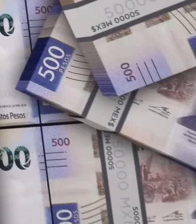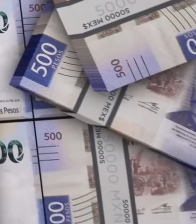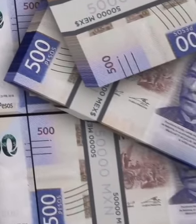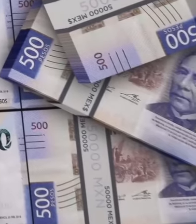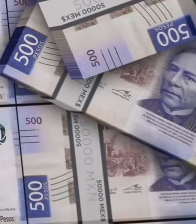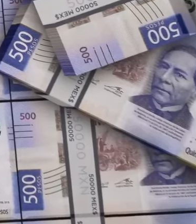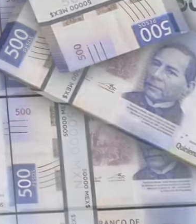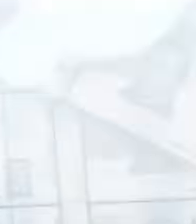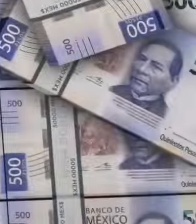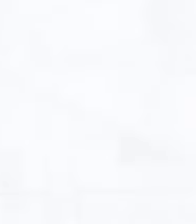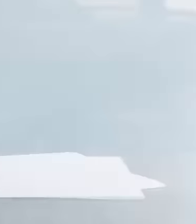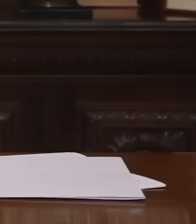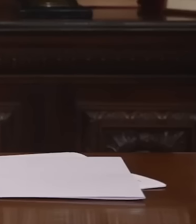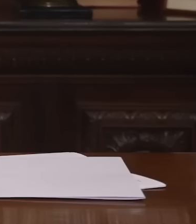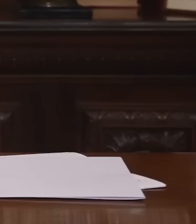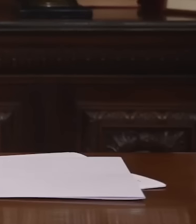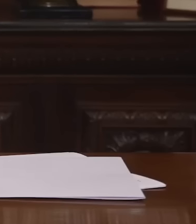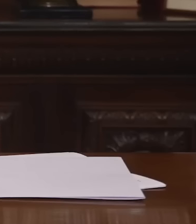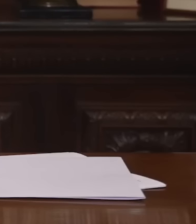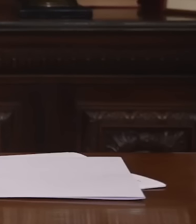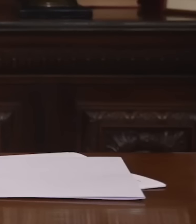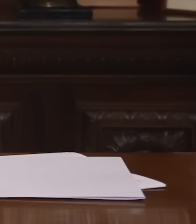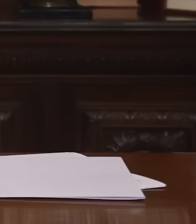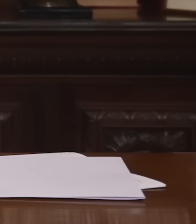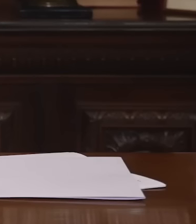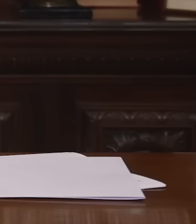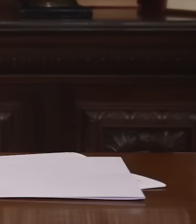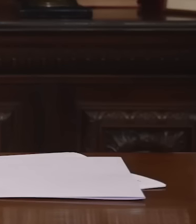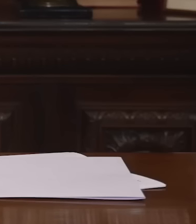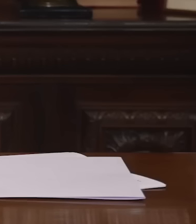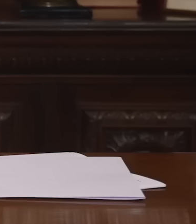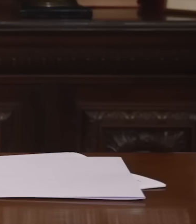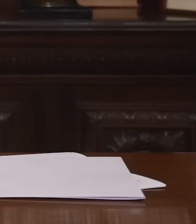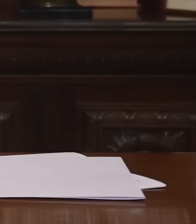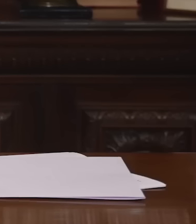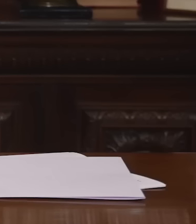prensa, la presidenta Shane Baum reiteró que las cantidades destinadas a la publicidad en radio